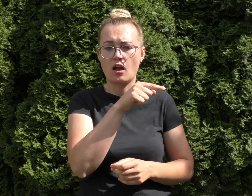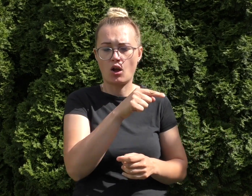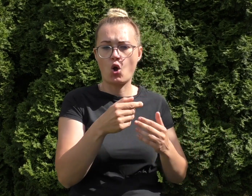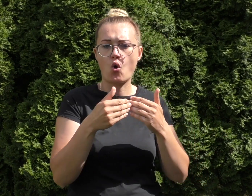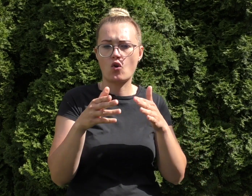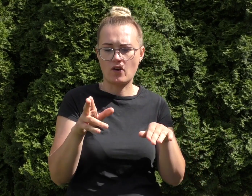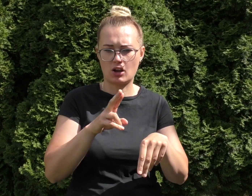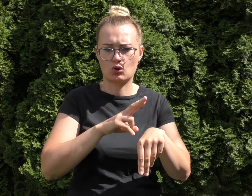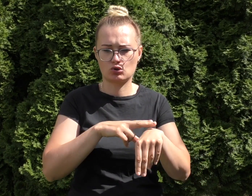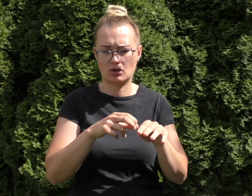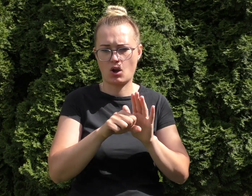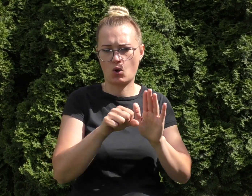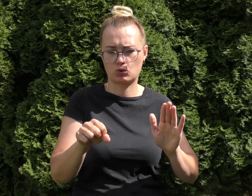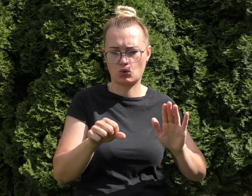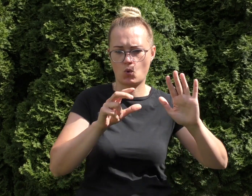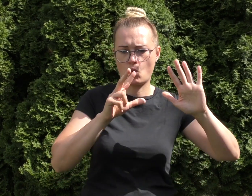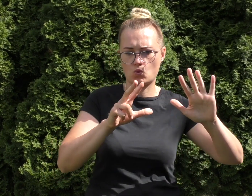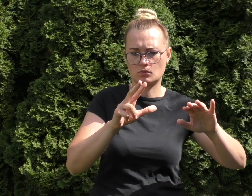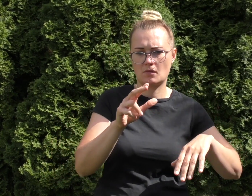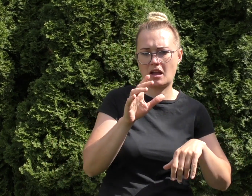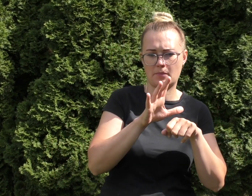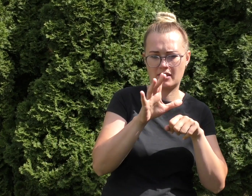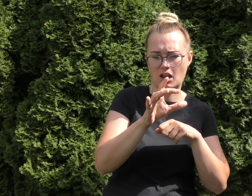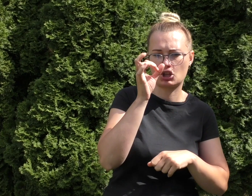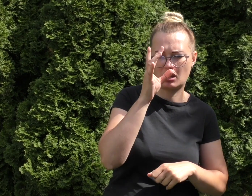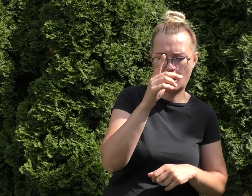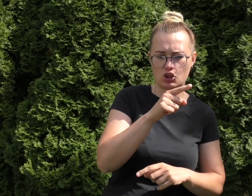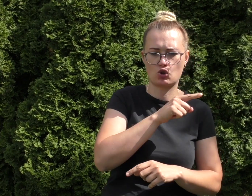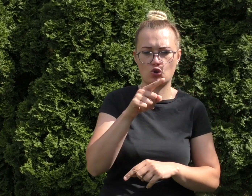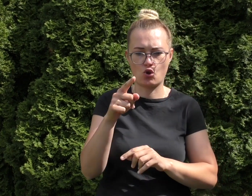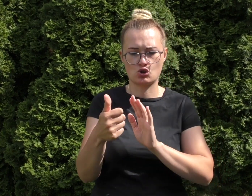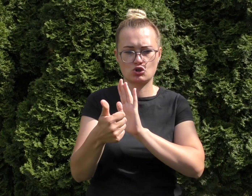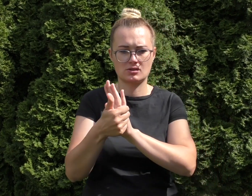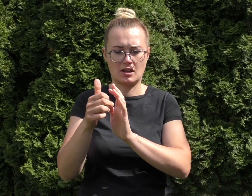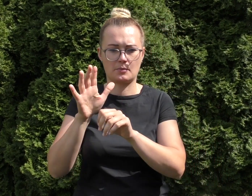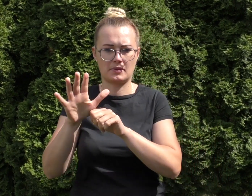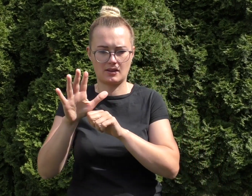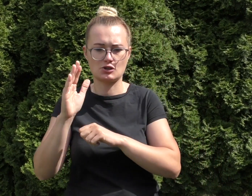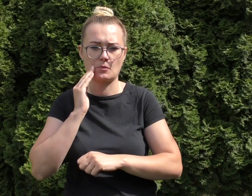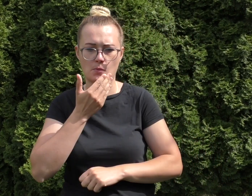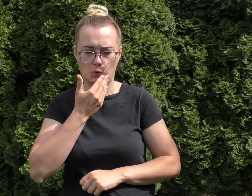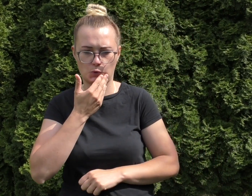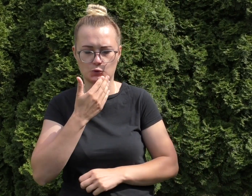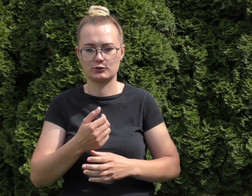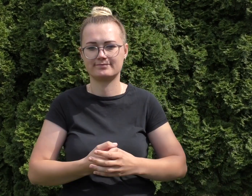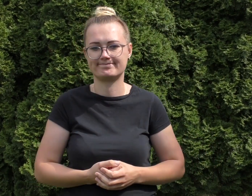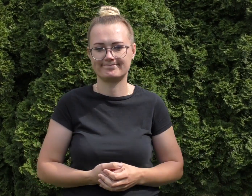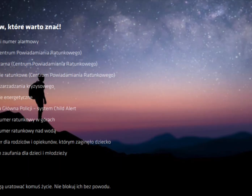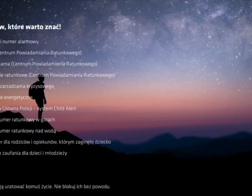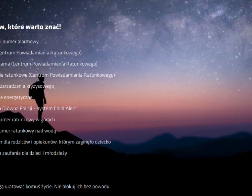Czynny w godz. 8:15-16:15